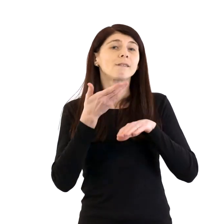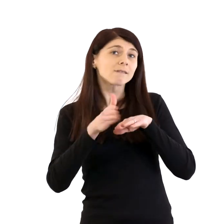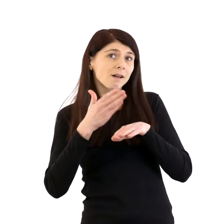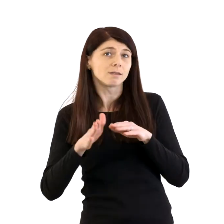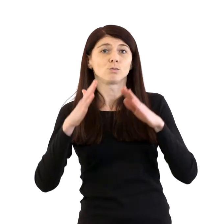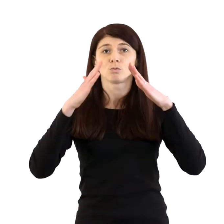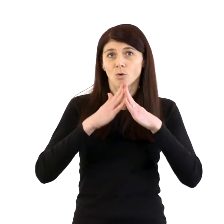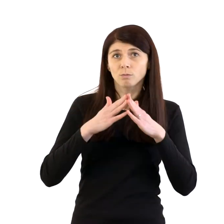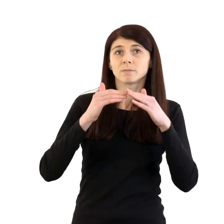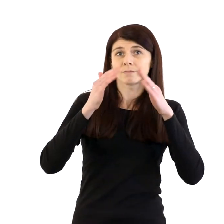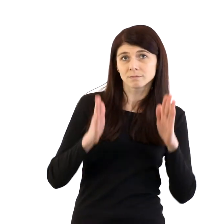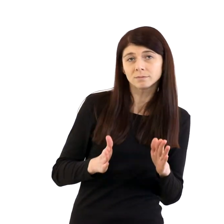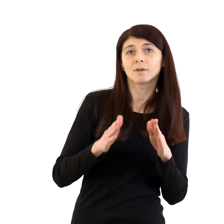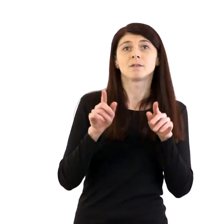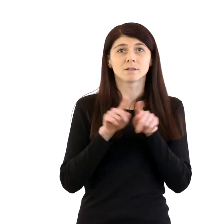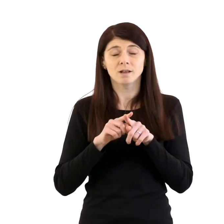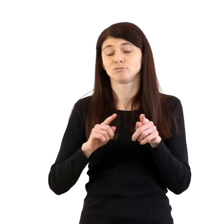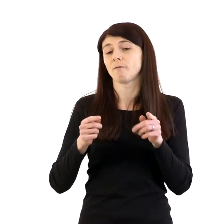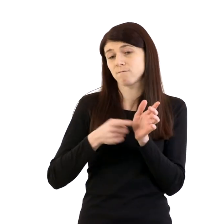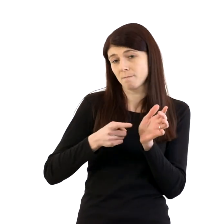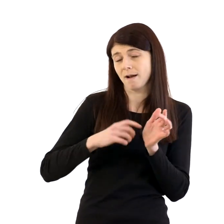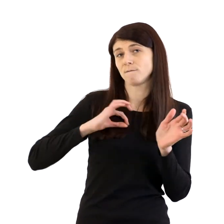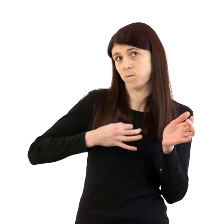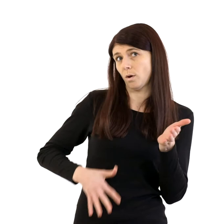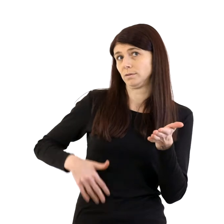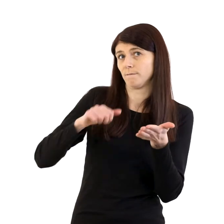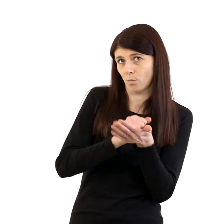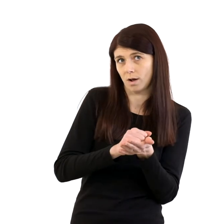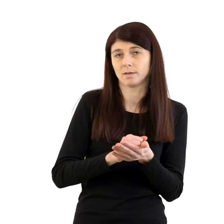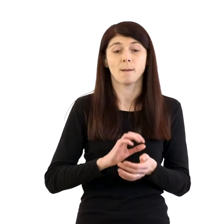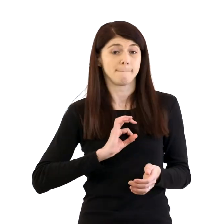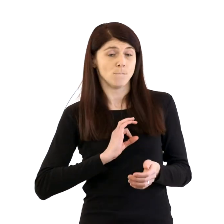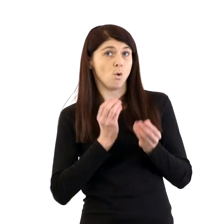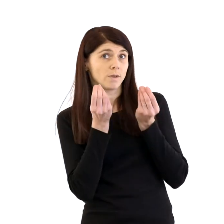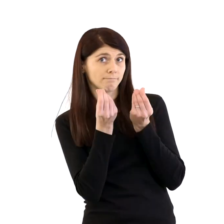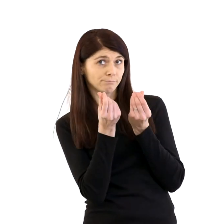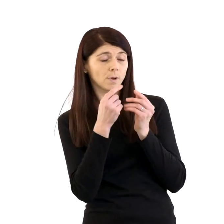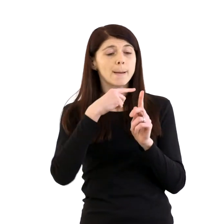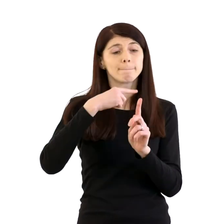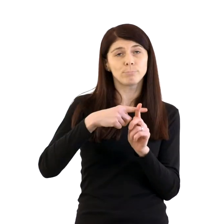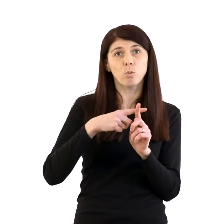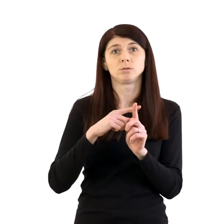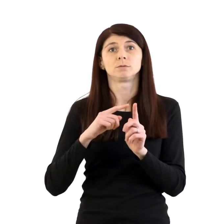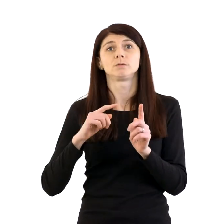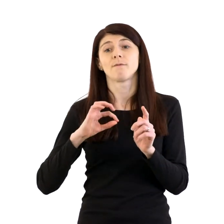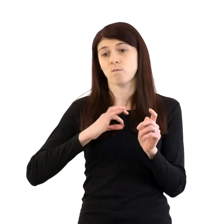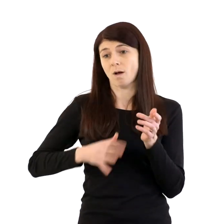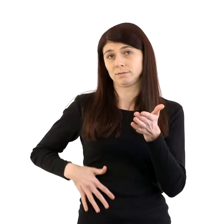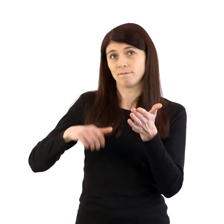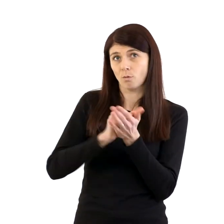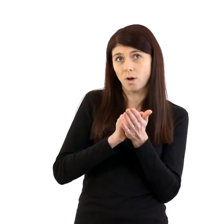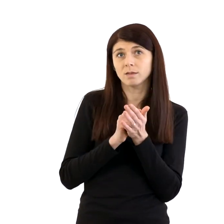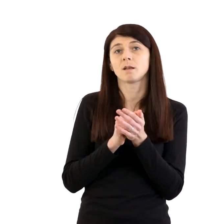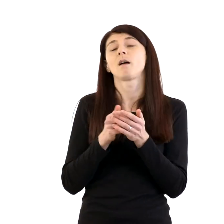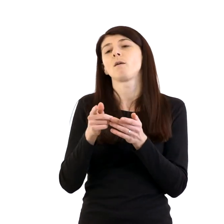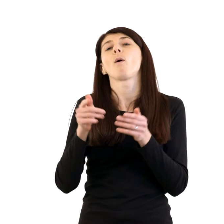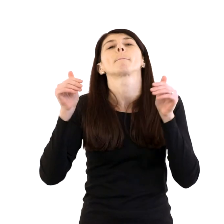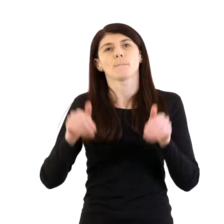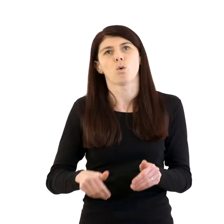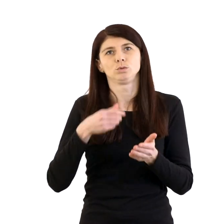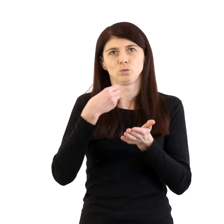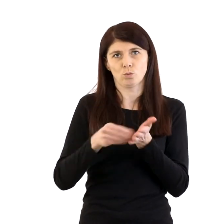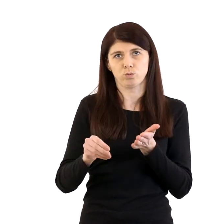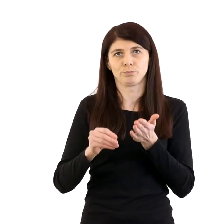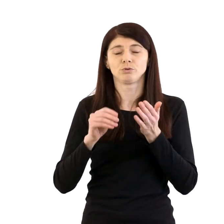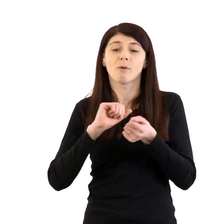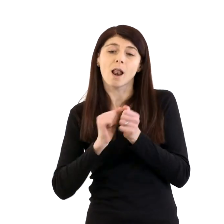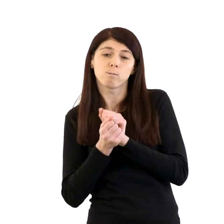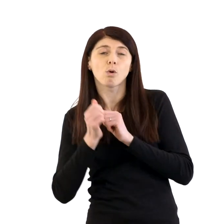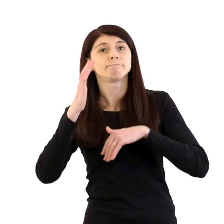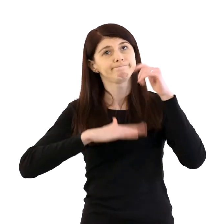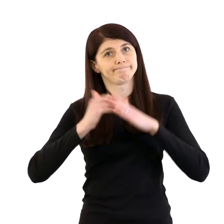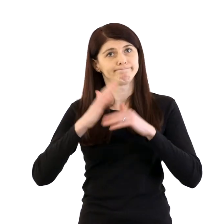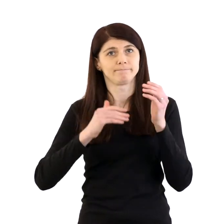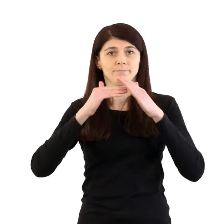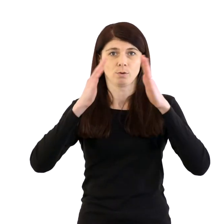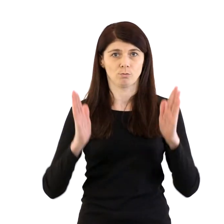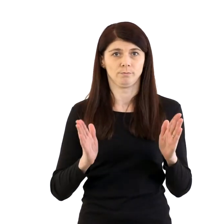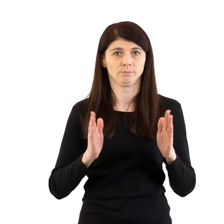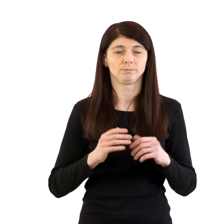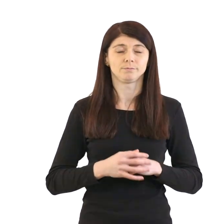Wkład własny jest także wymagany przy kredytach hipotecznych – są to własne środki finansowe kredytobiorcy, które wraz z kredytem hipotecznym będą wystarczające do zakupu lub budowy nieruchomości.